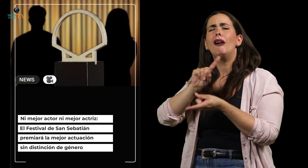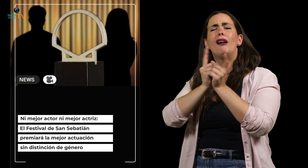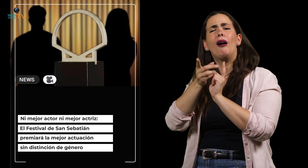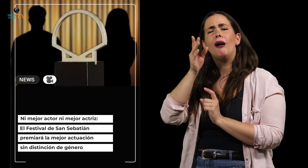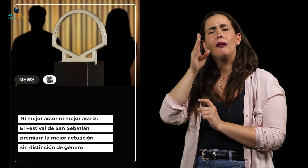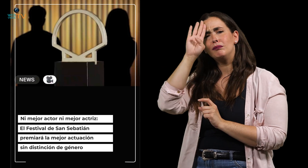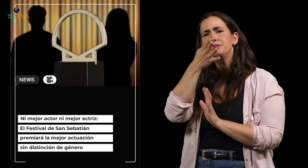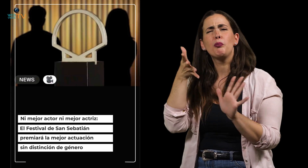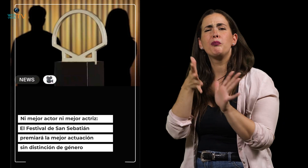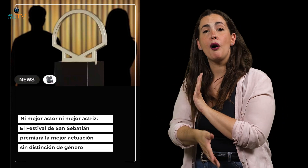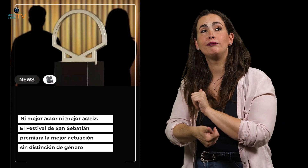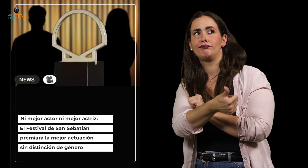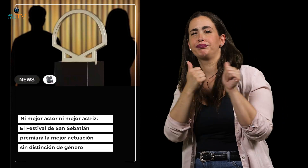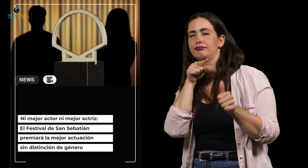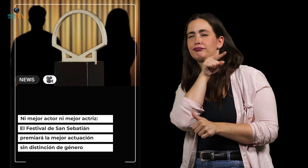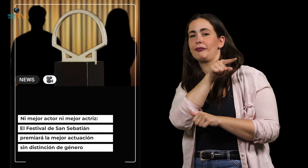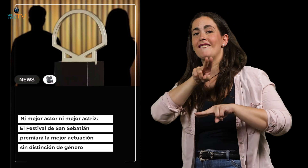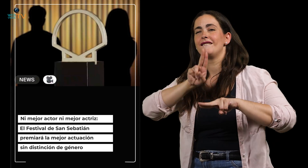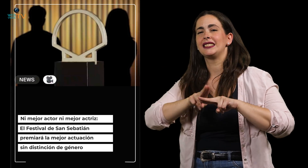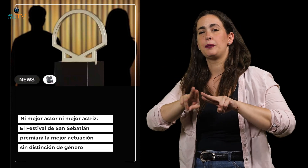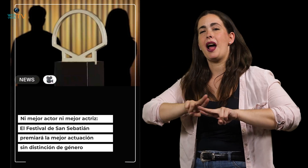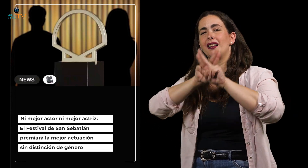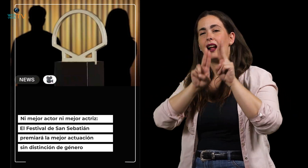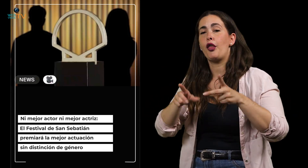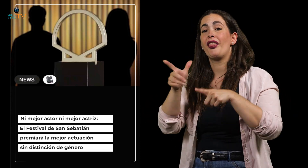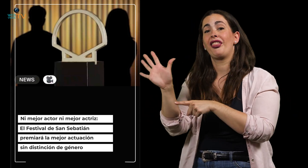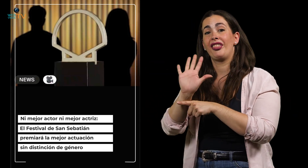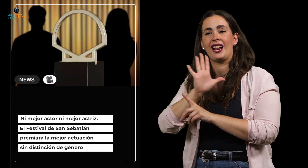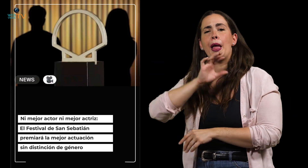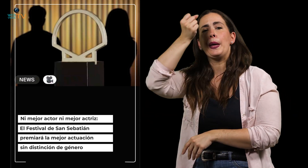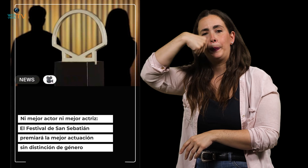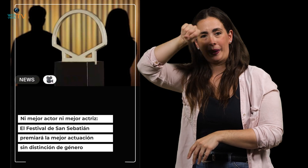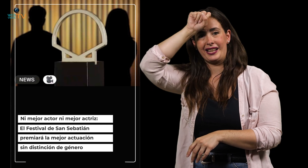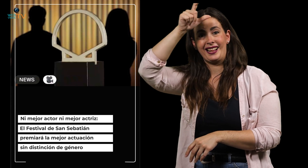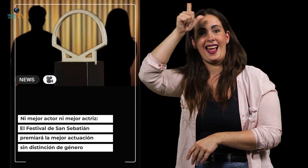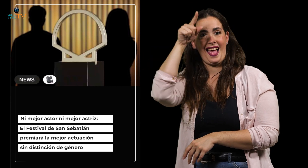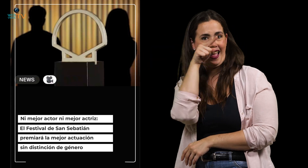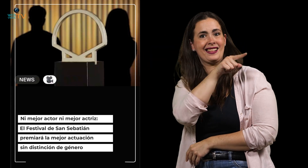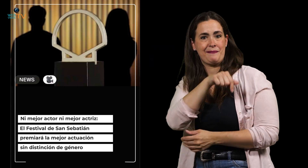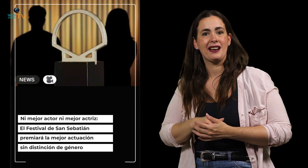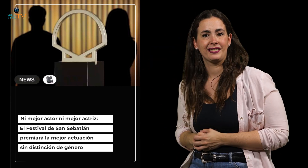Esta modificación sigue los pasos del Festival Internacional de Cine de Berlín,